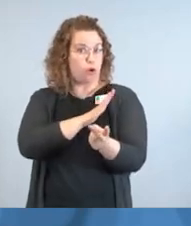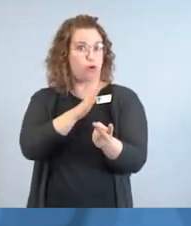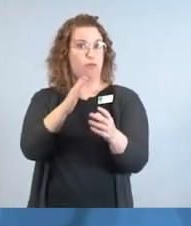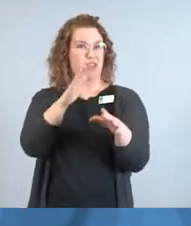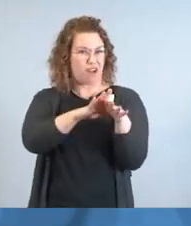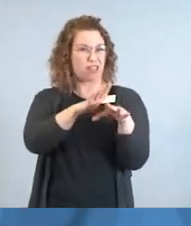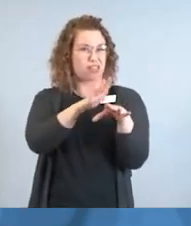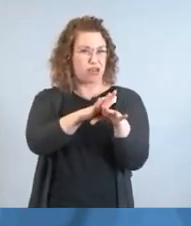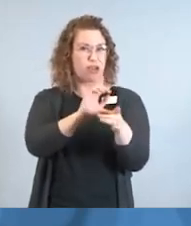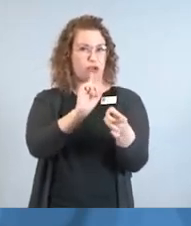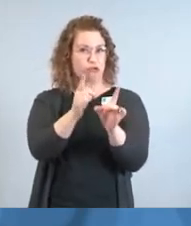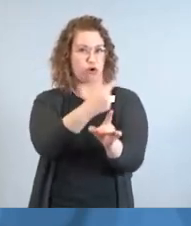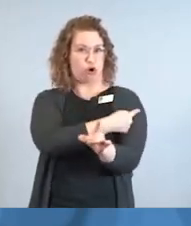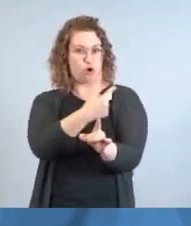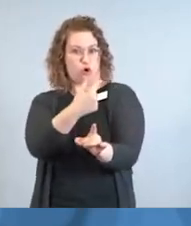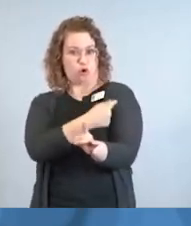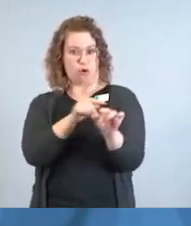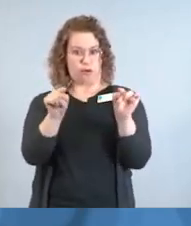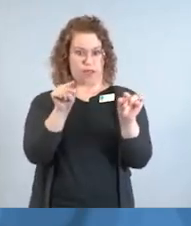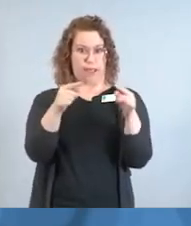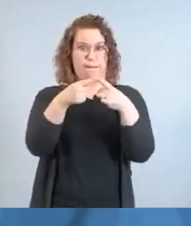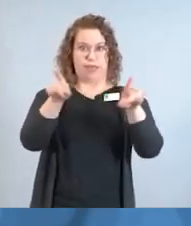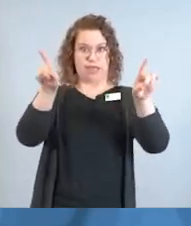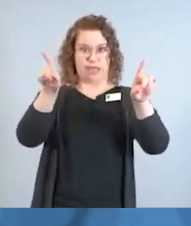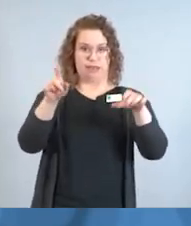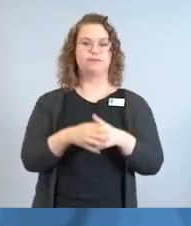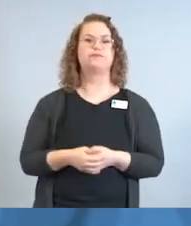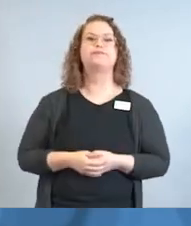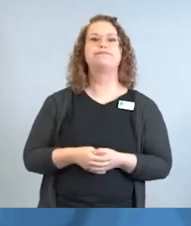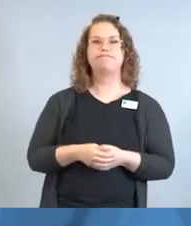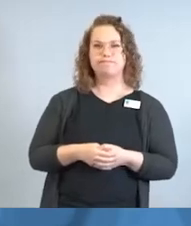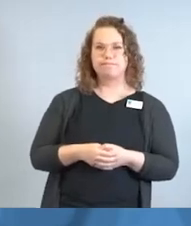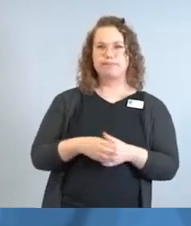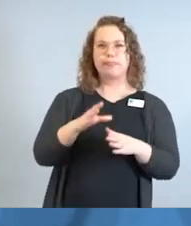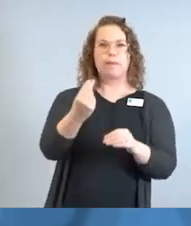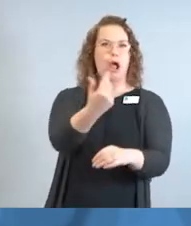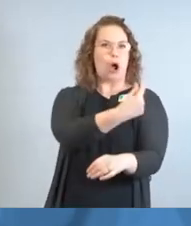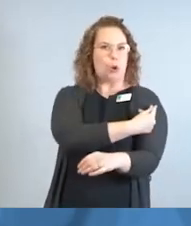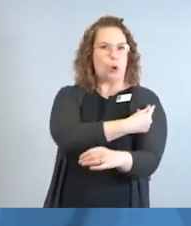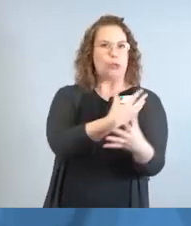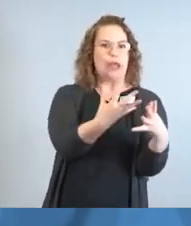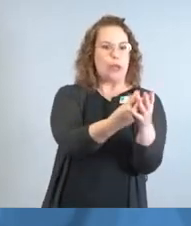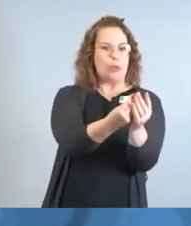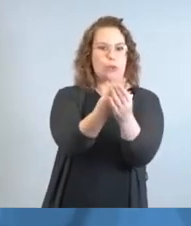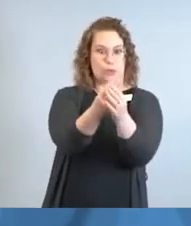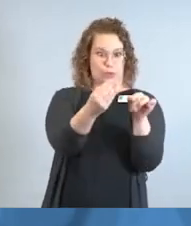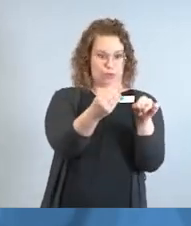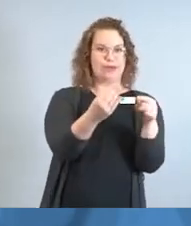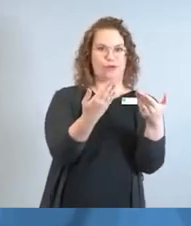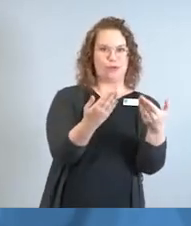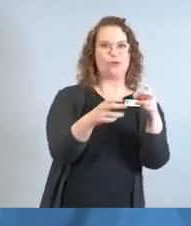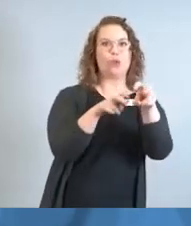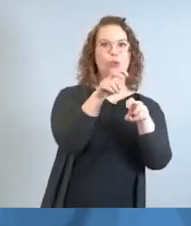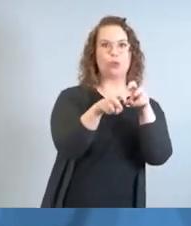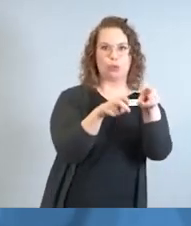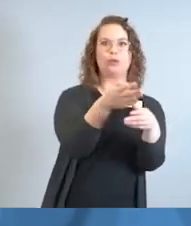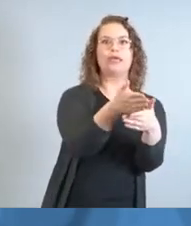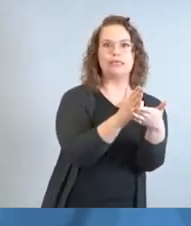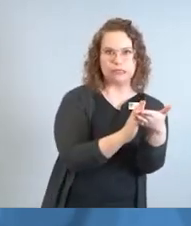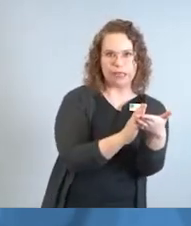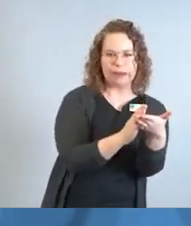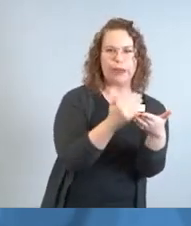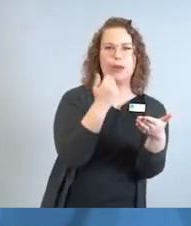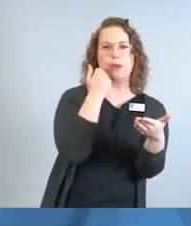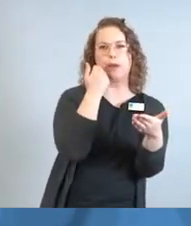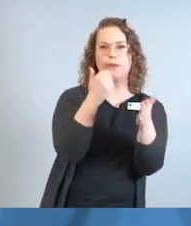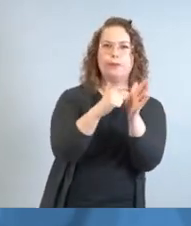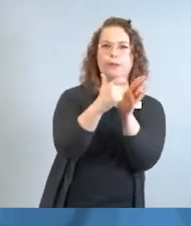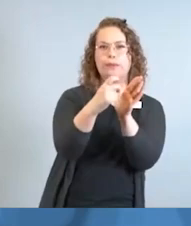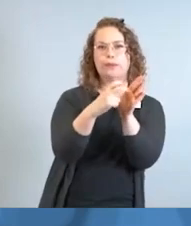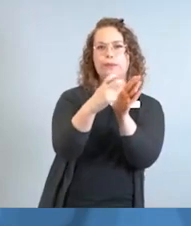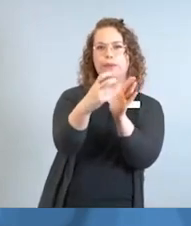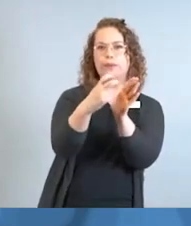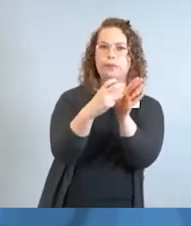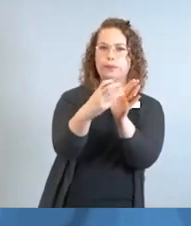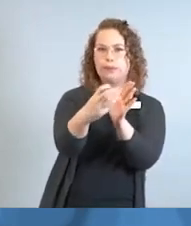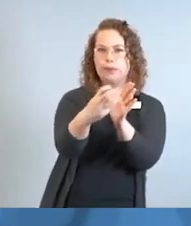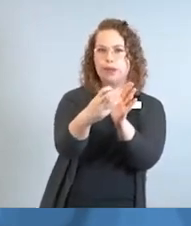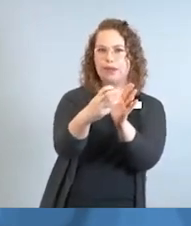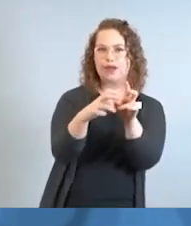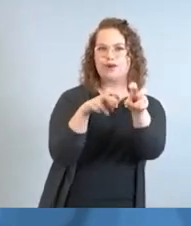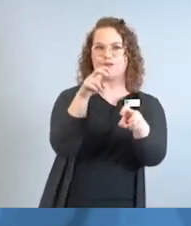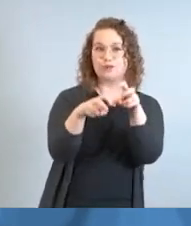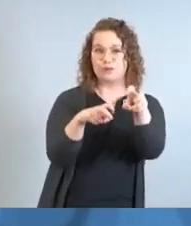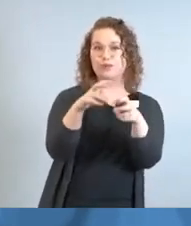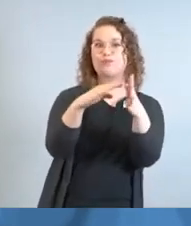Rokotteiden yhdistelyä aikataulullisesti tutkitaan paraikaa. Olemme samassa näinä viikkoina ensimmäisiä tutkimustietoja.